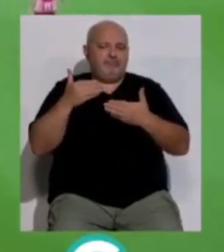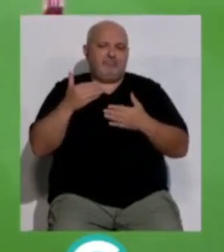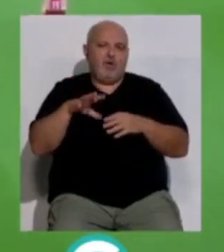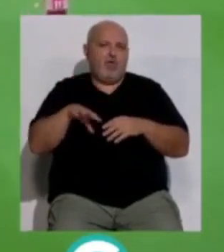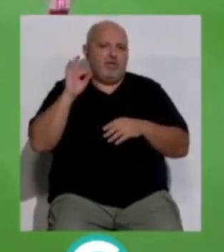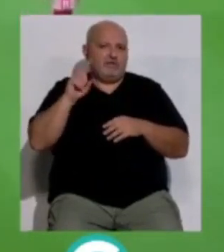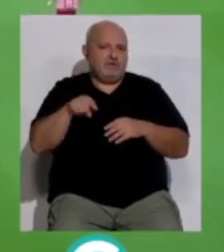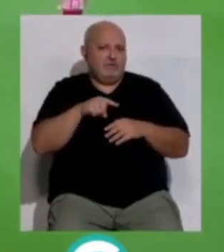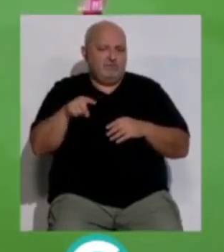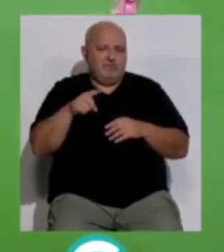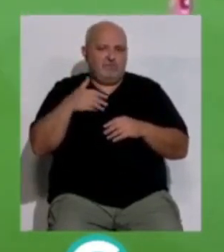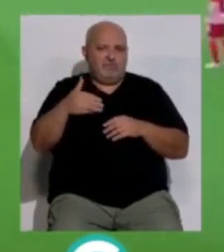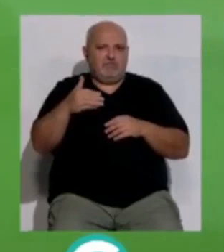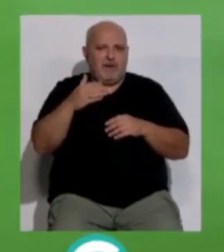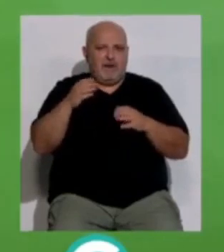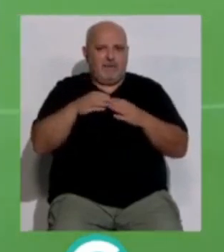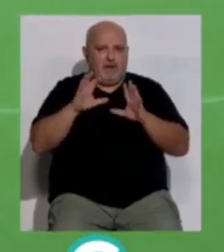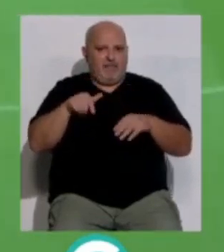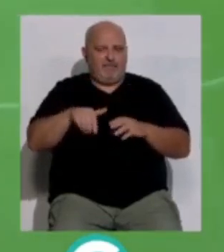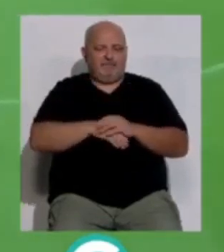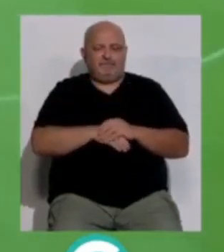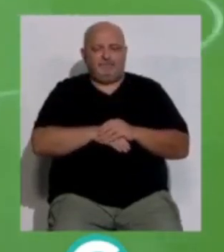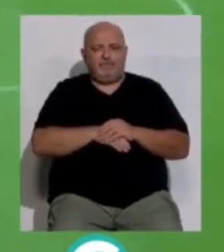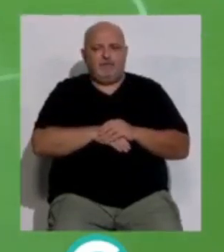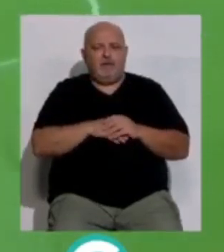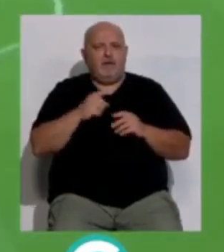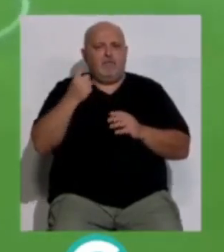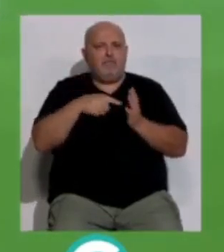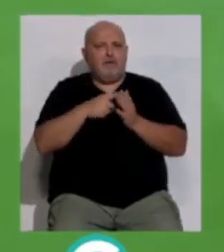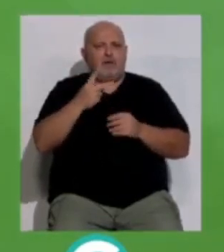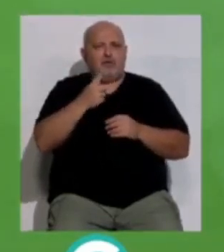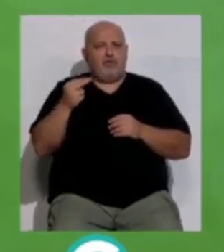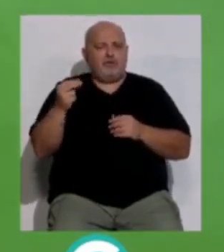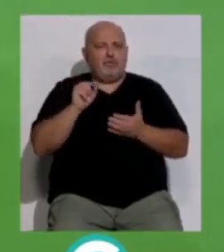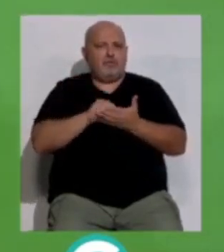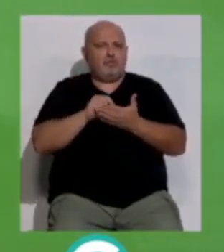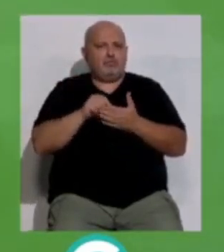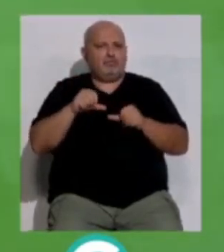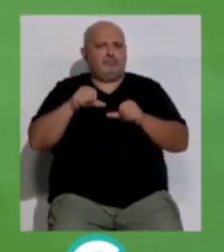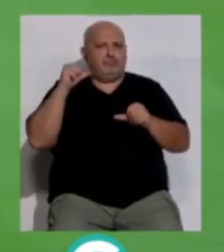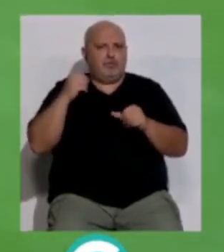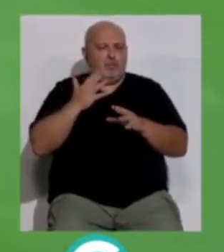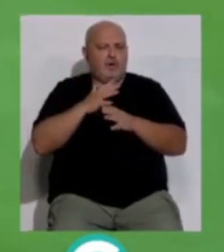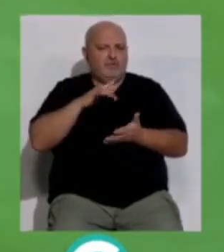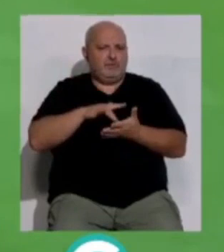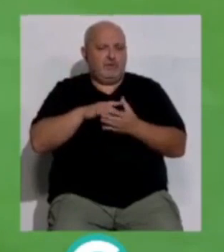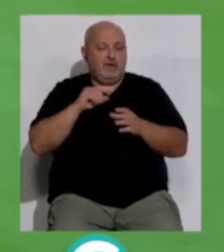para los amarillos ha sumado más de 1.200 minutos en su Debut en primera división con el Girona de